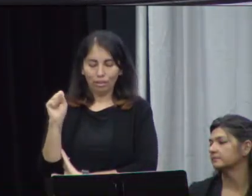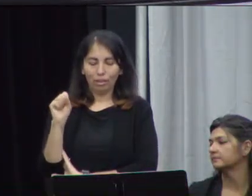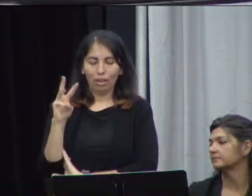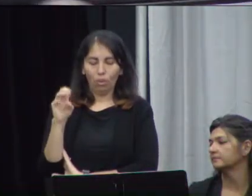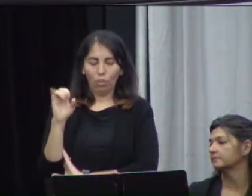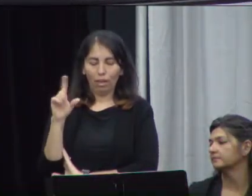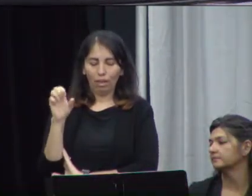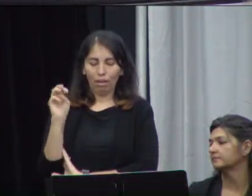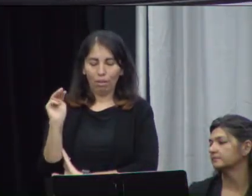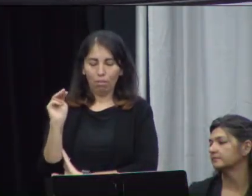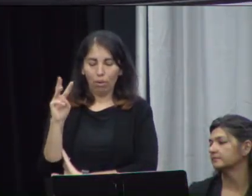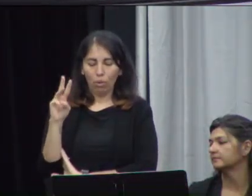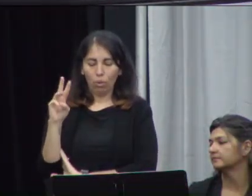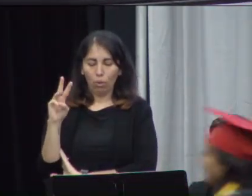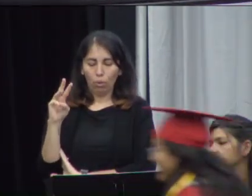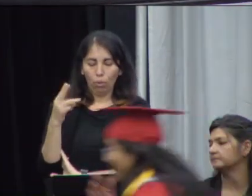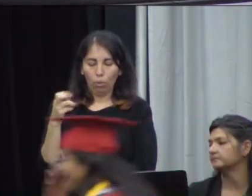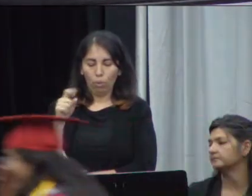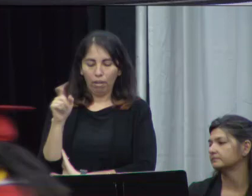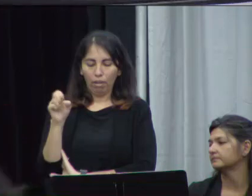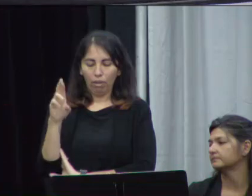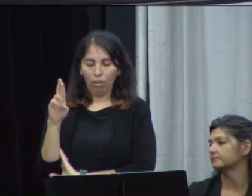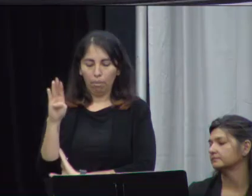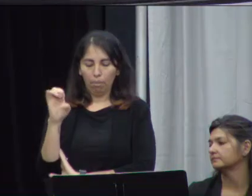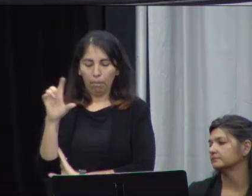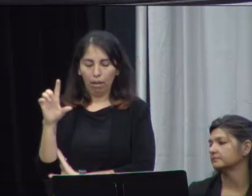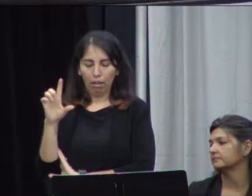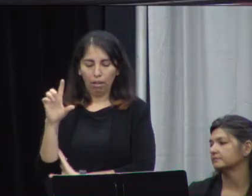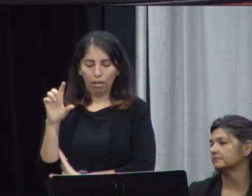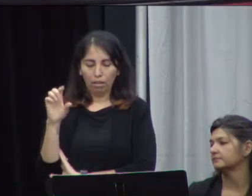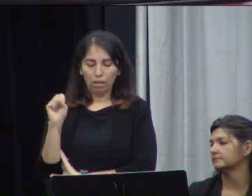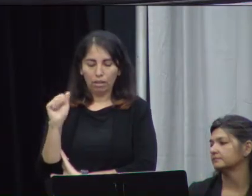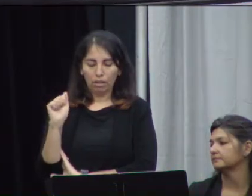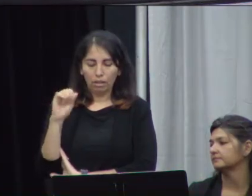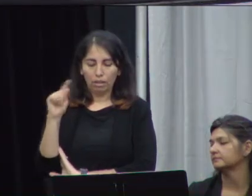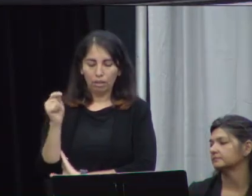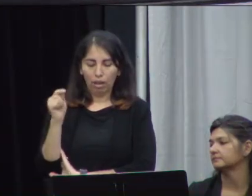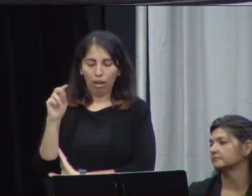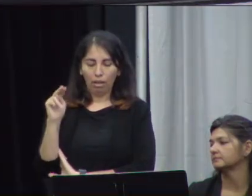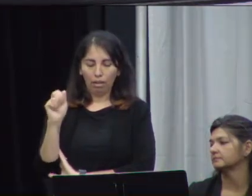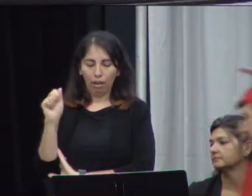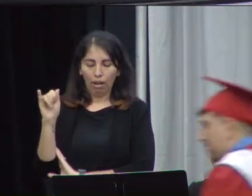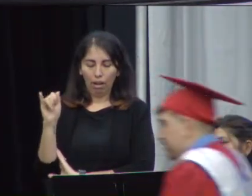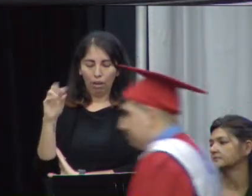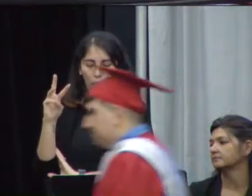William Wheeler-Bell. (audience applauds) Sanai White.